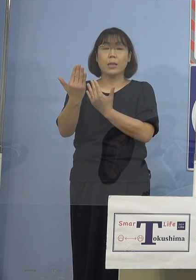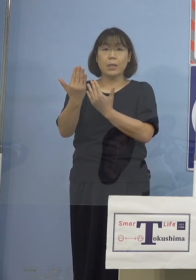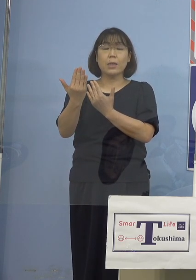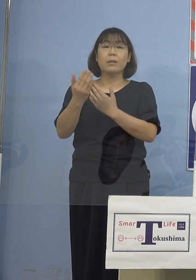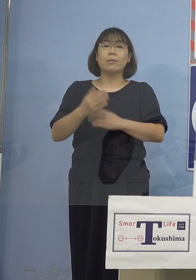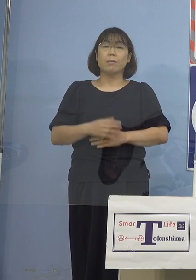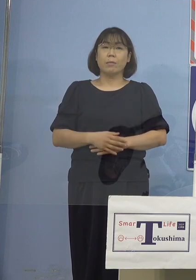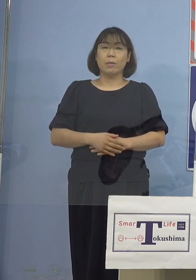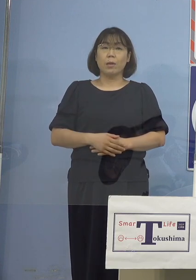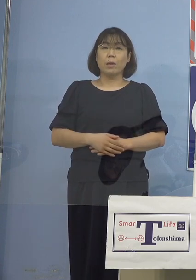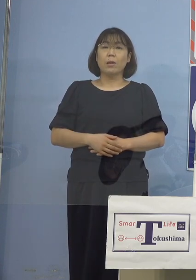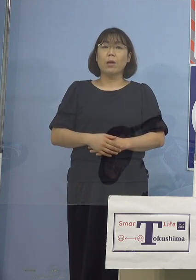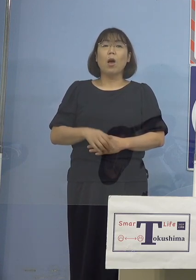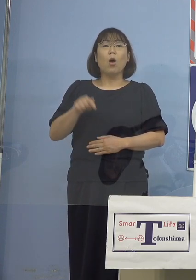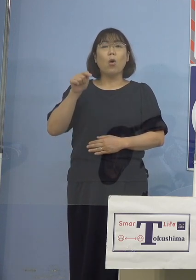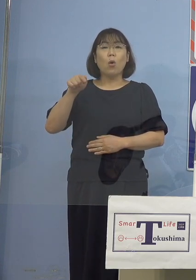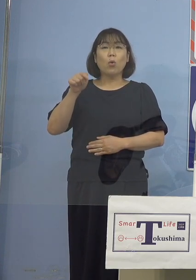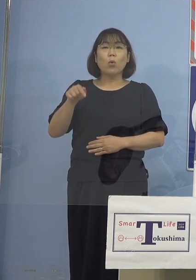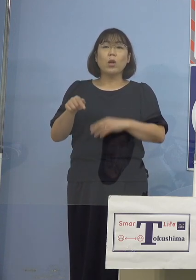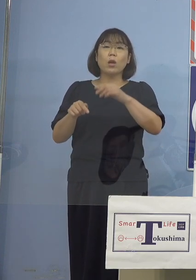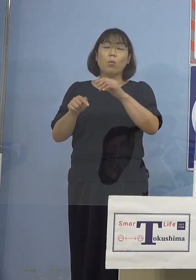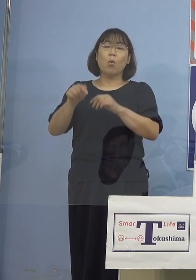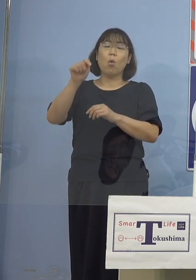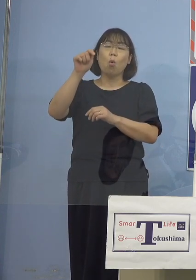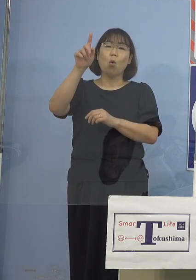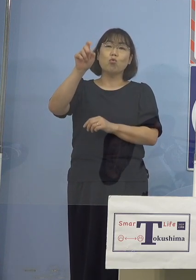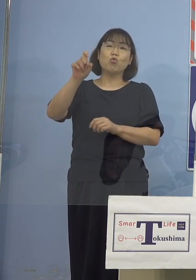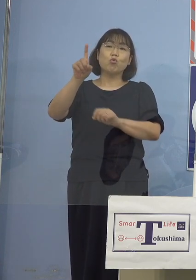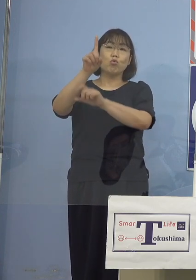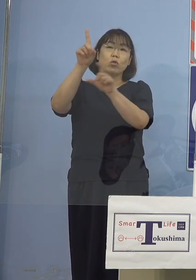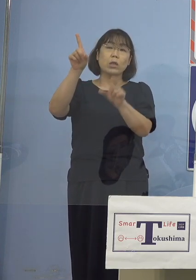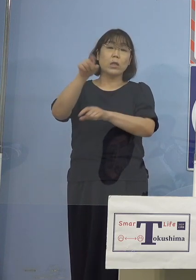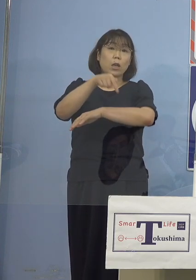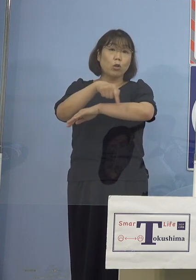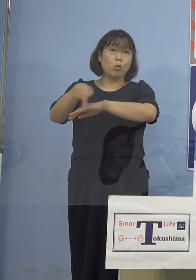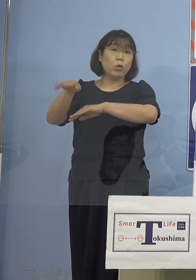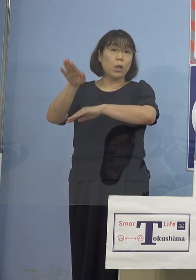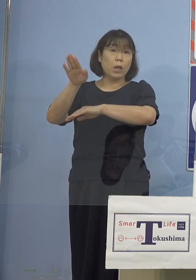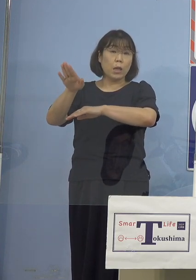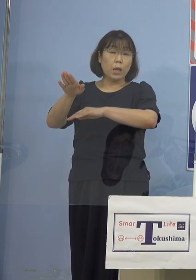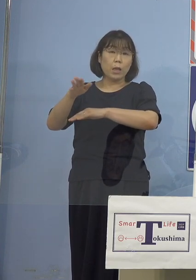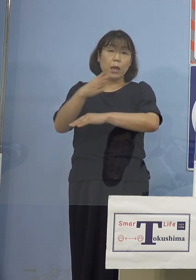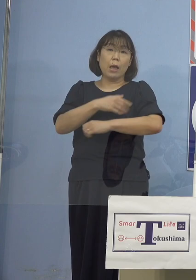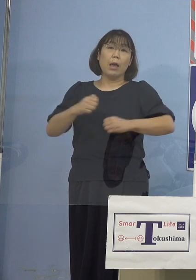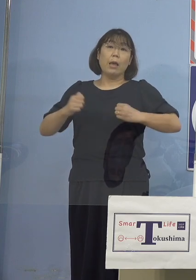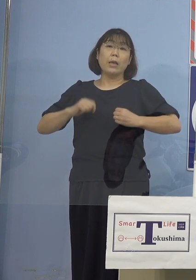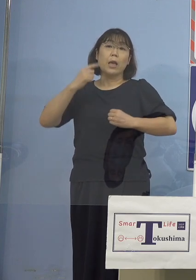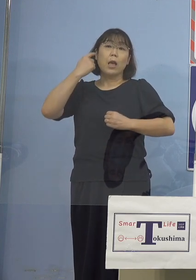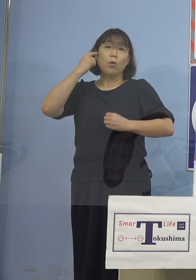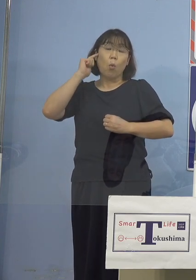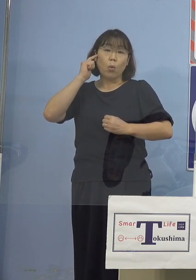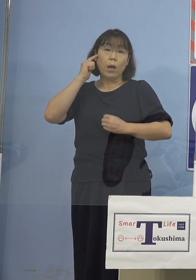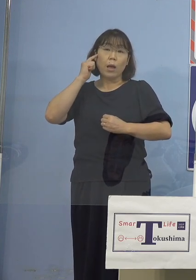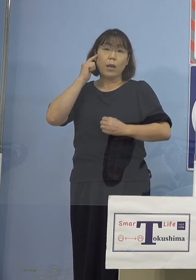当面はこれも11月に 予定をされている「健康を考える県民のつどい」